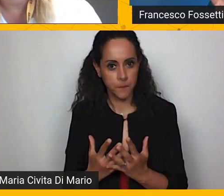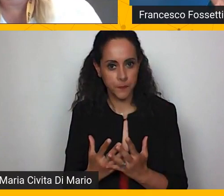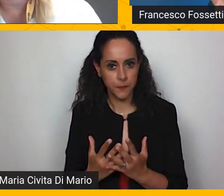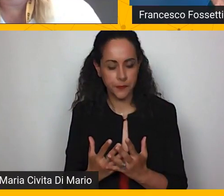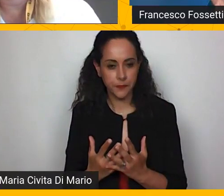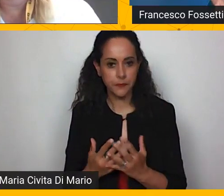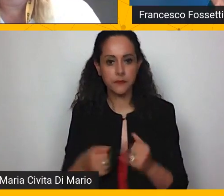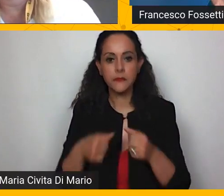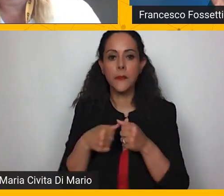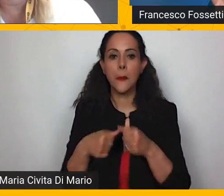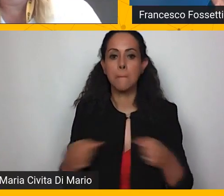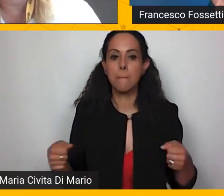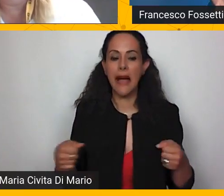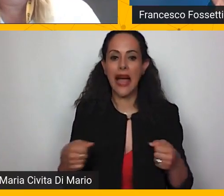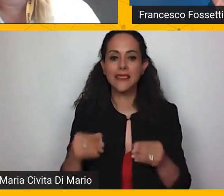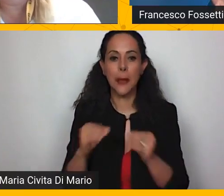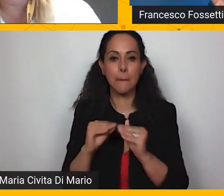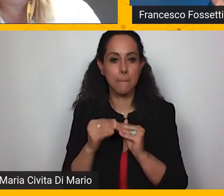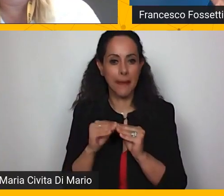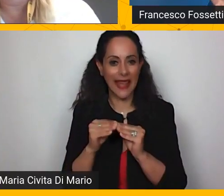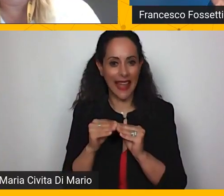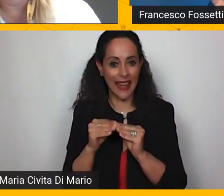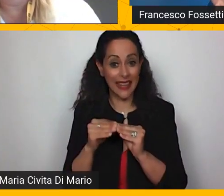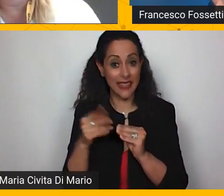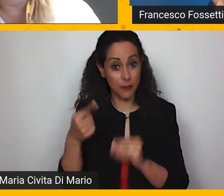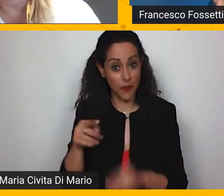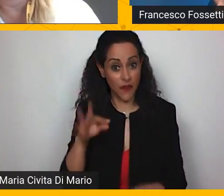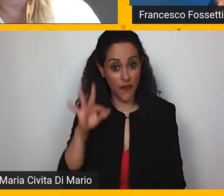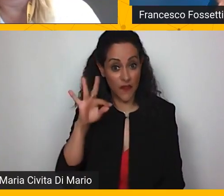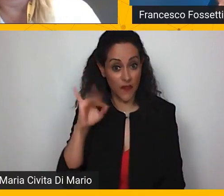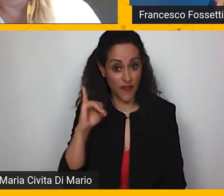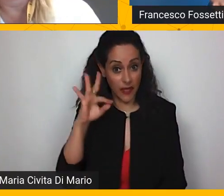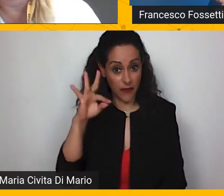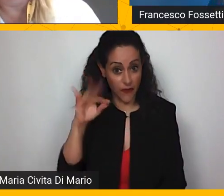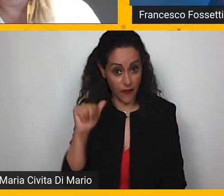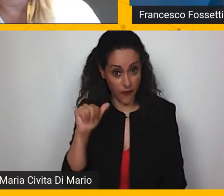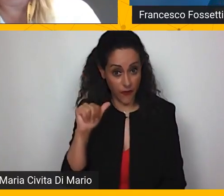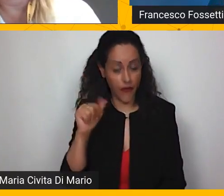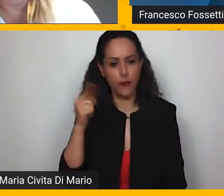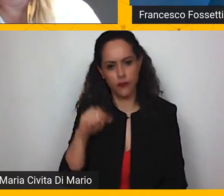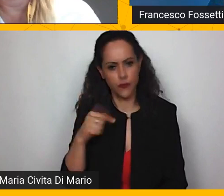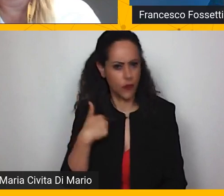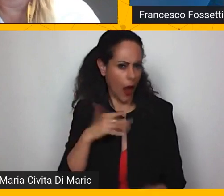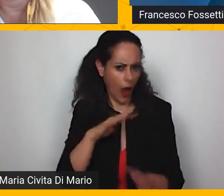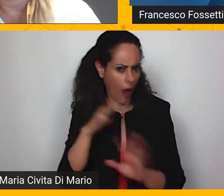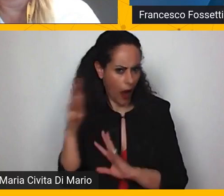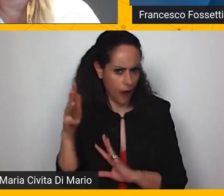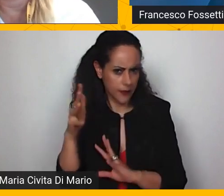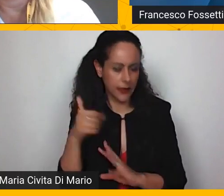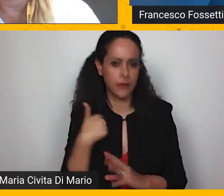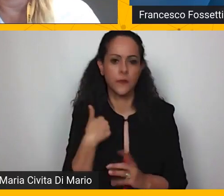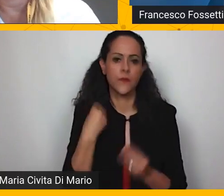quindi di base i questo meccani mo nel caso di Fifa e ce ne